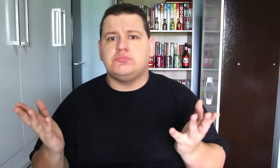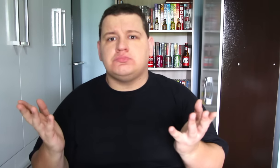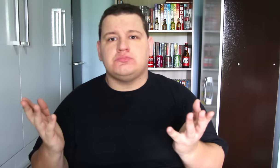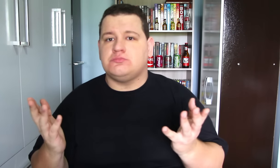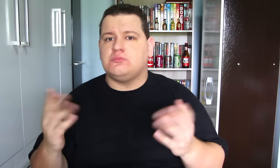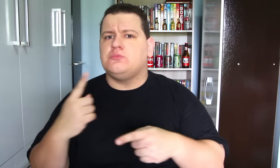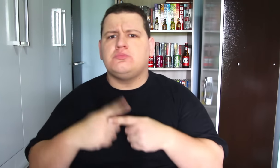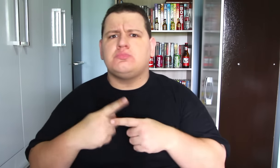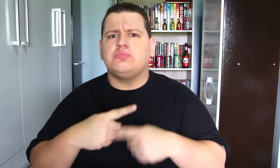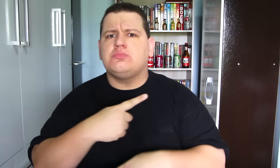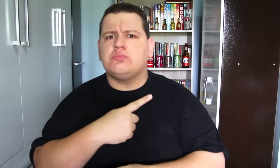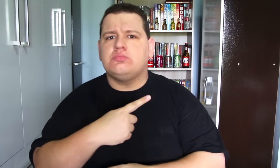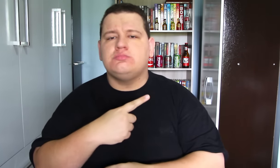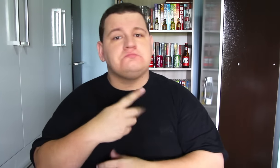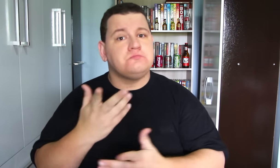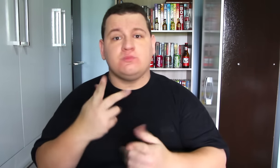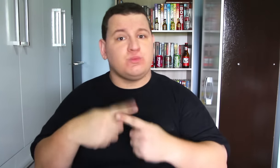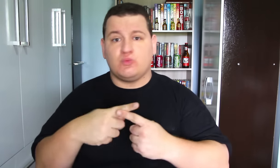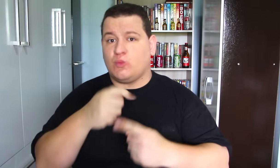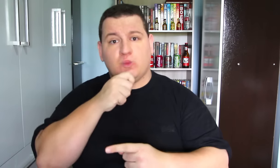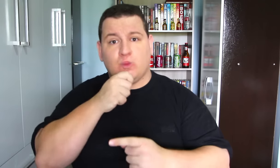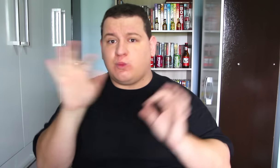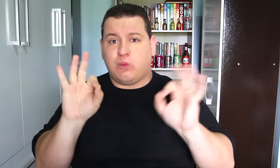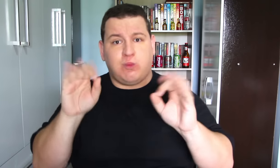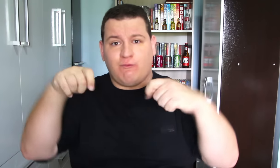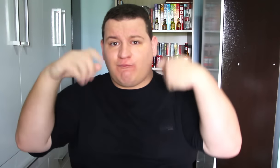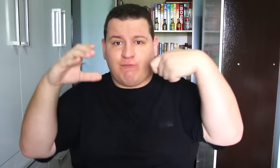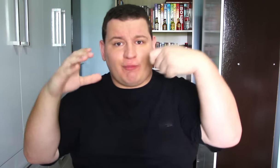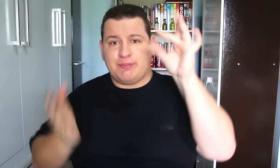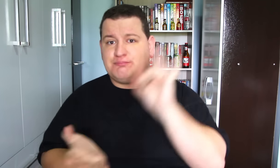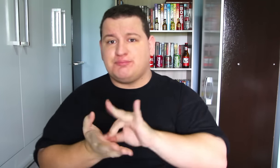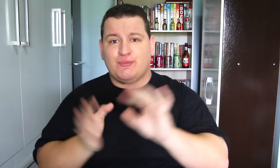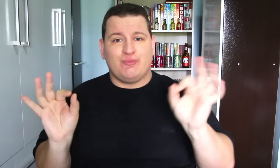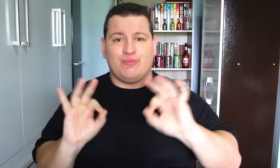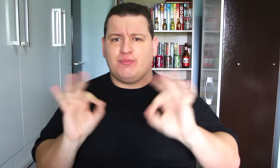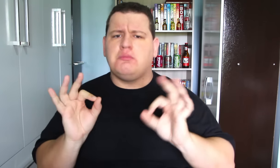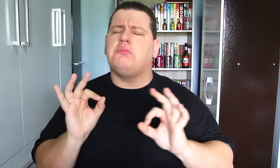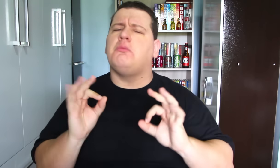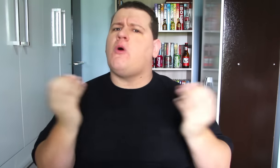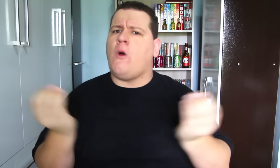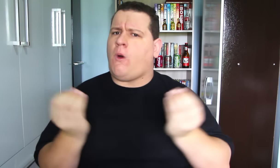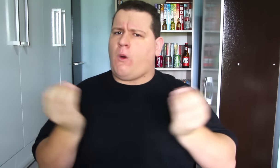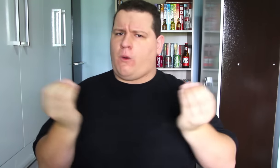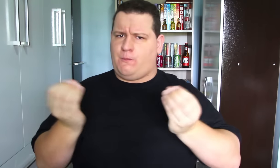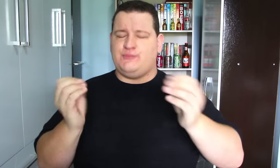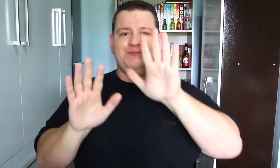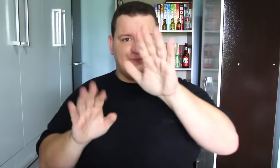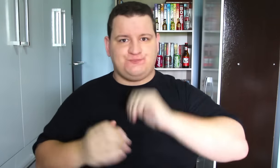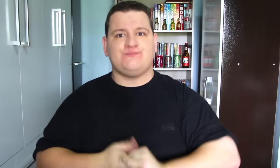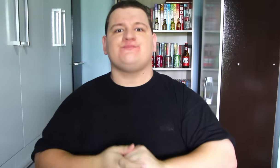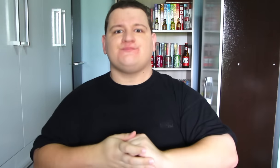Por que isso? É porque nunca foi filmado. Como?